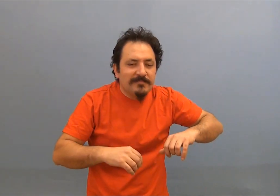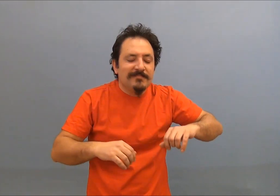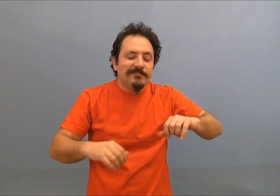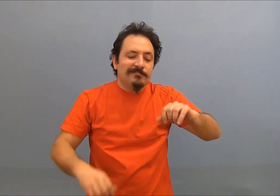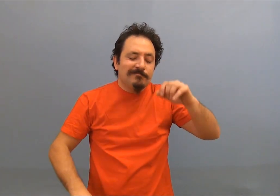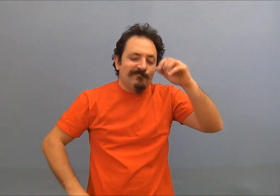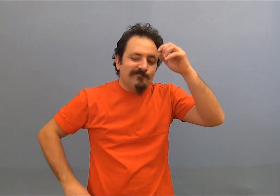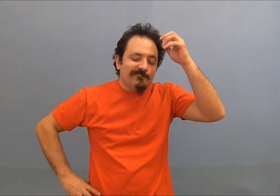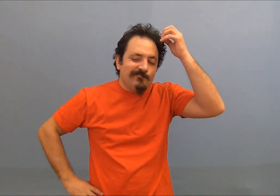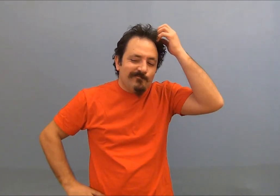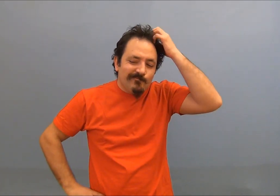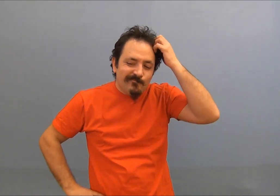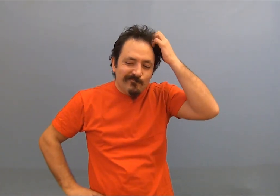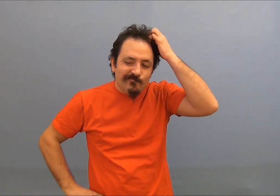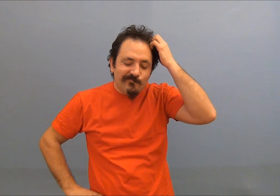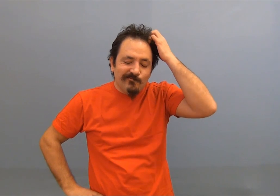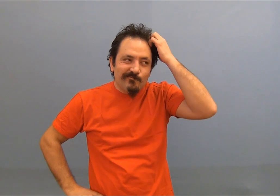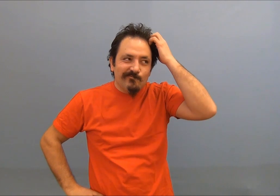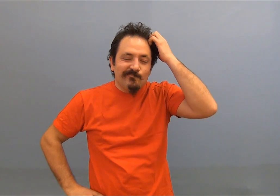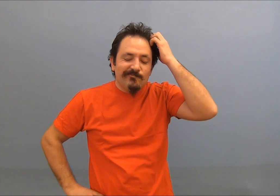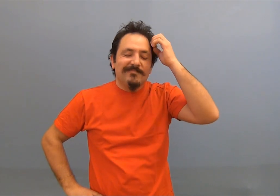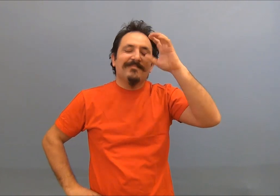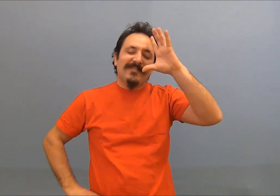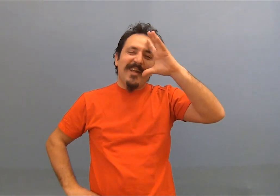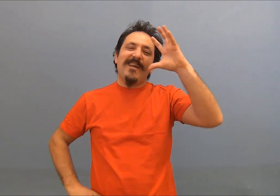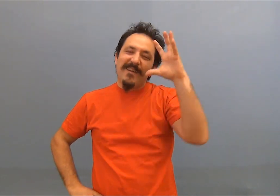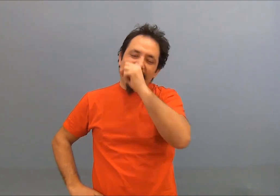Ho capito; — disse allora ridendo e grattandosi la parrucca